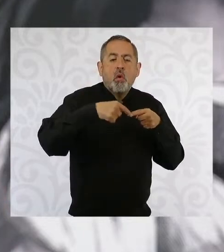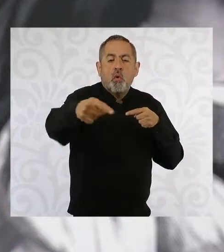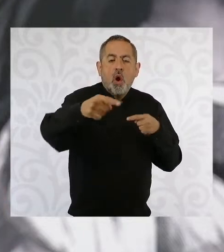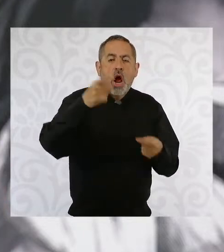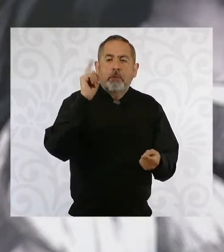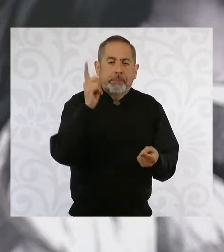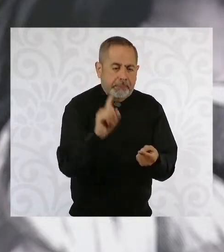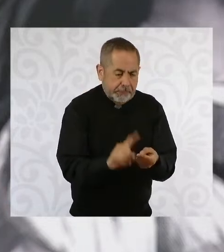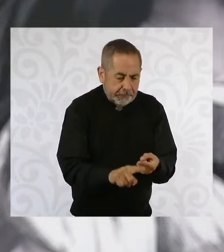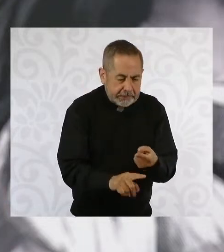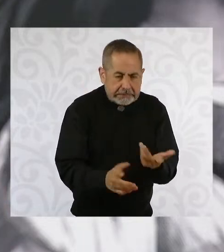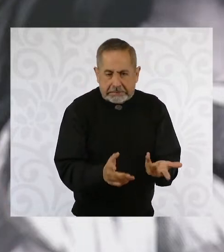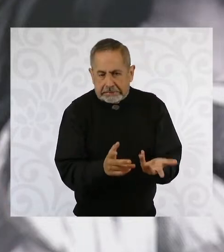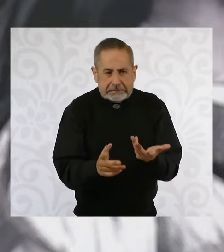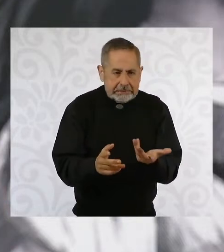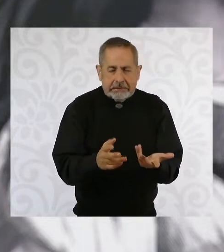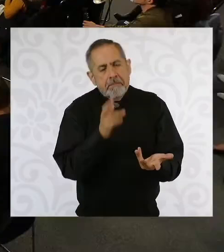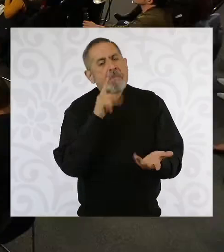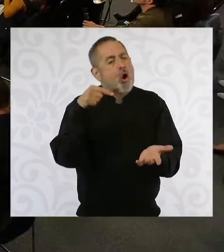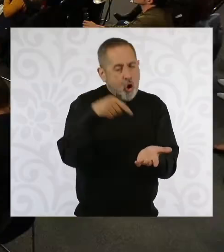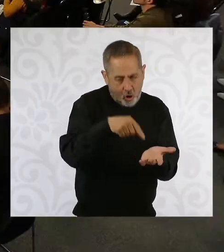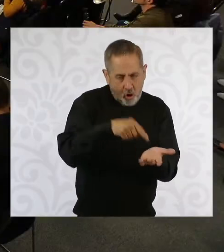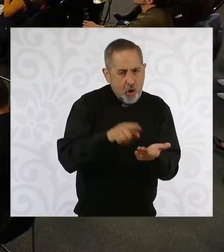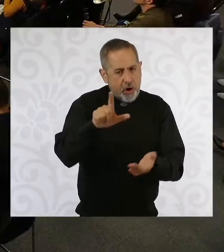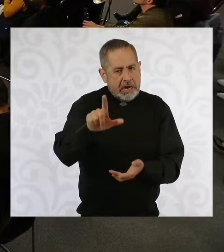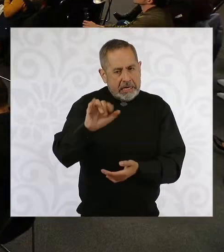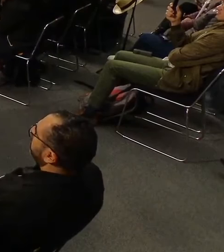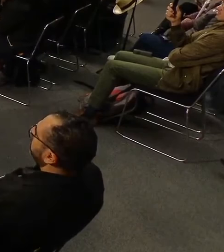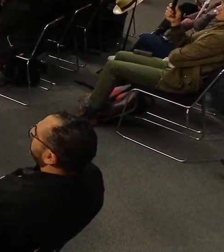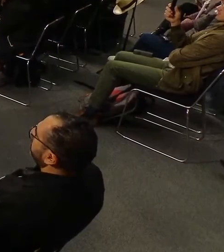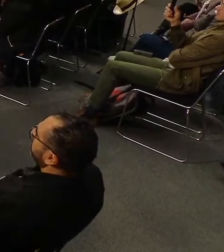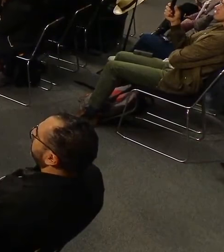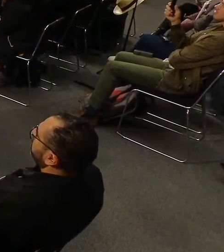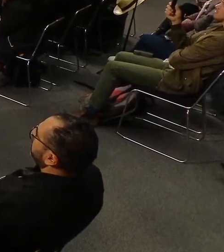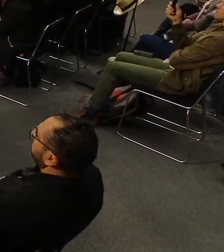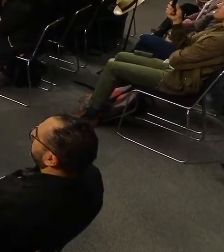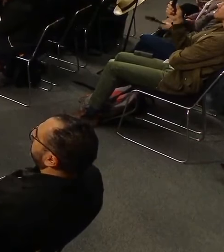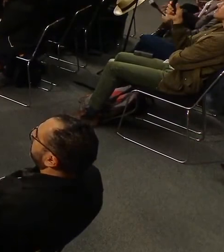alternativa es el litio Muchas gracias muchas gracias a todos